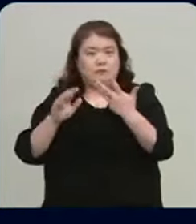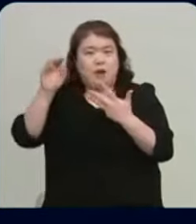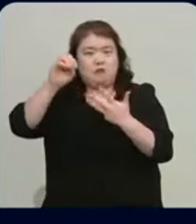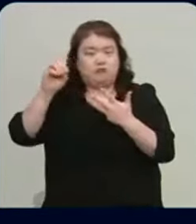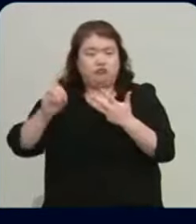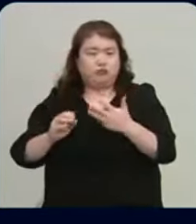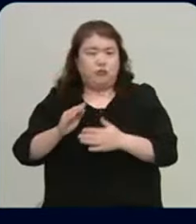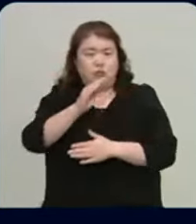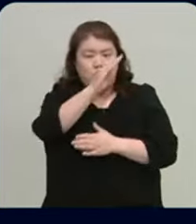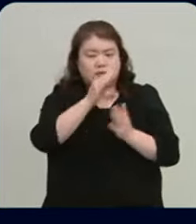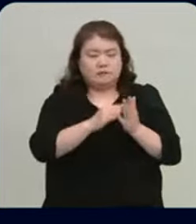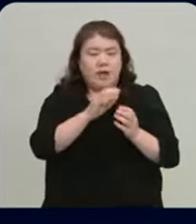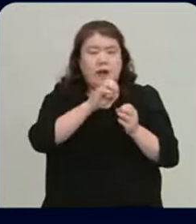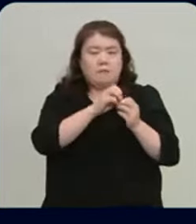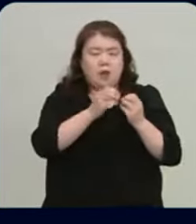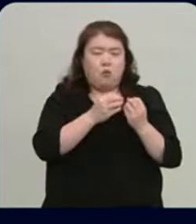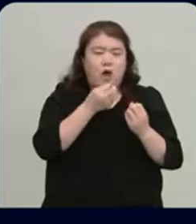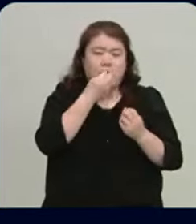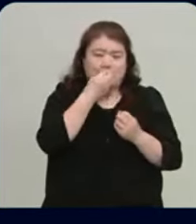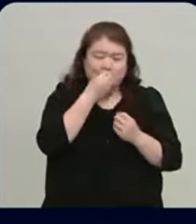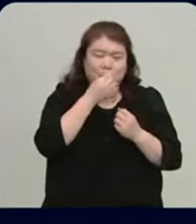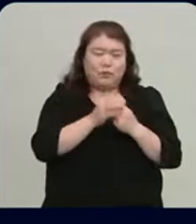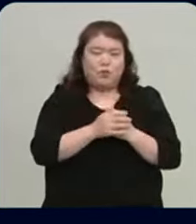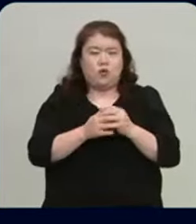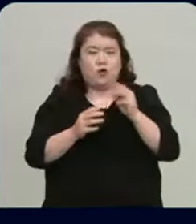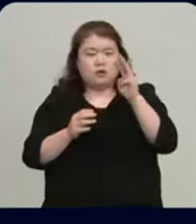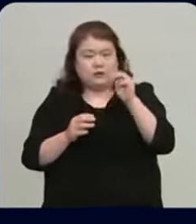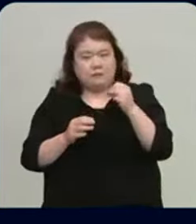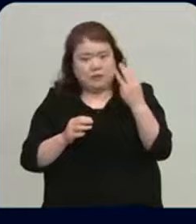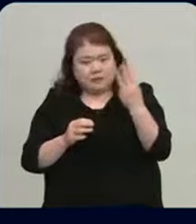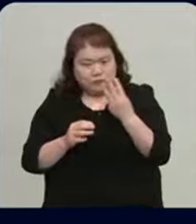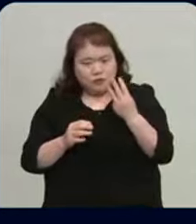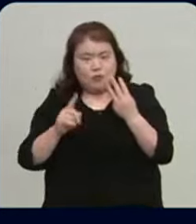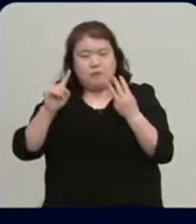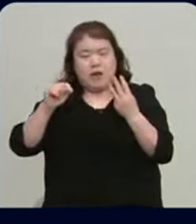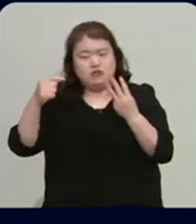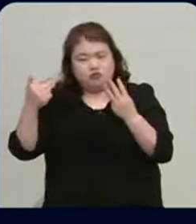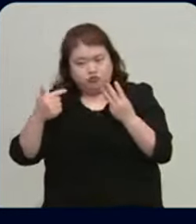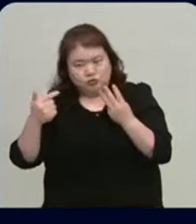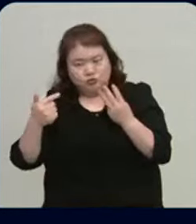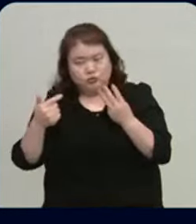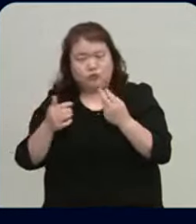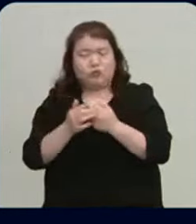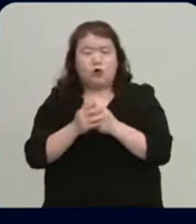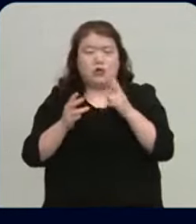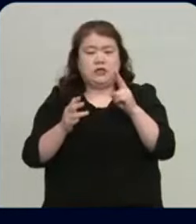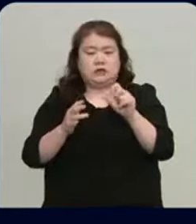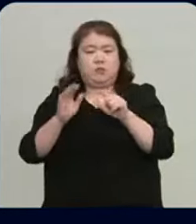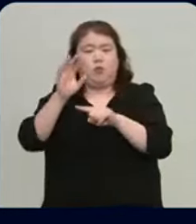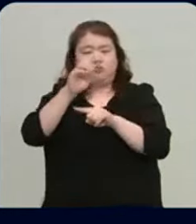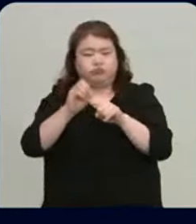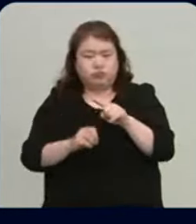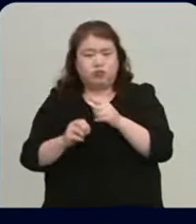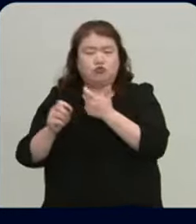배와 감도 열 개들이가 각각 3만 3천 원과 만6천 원으로 25%와 60% 상승